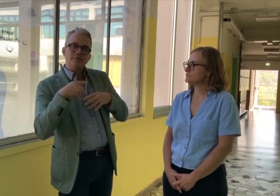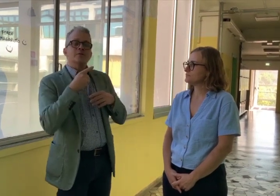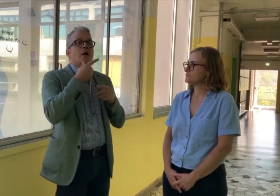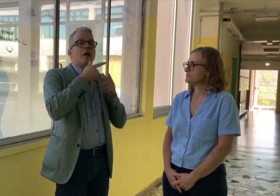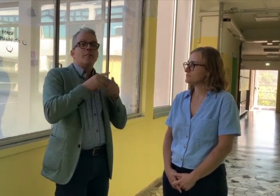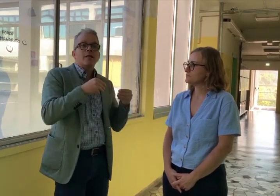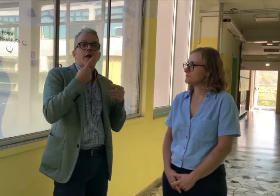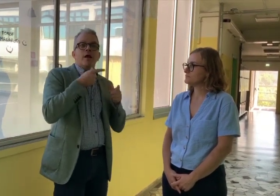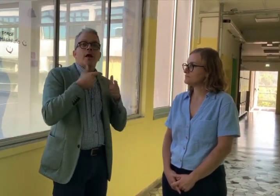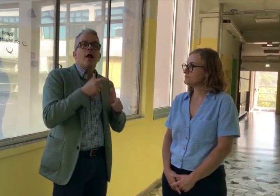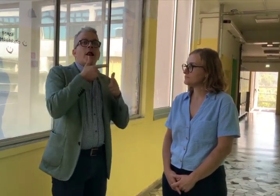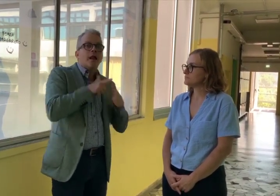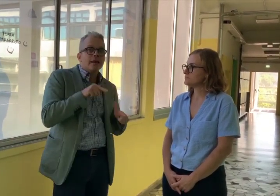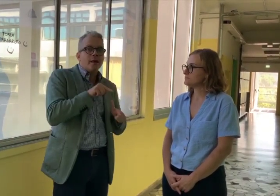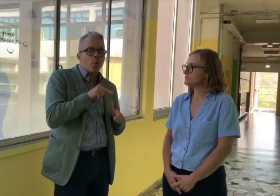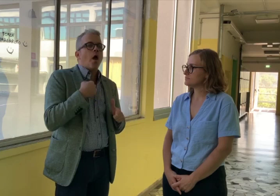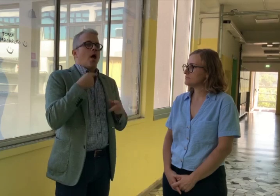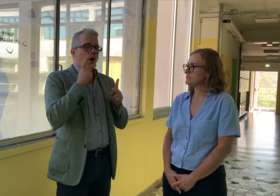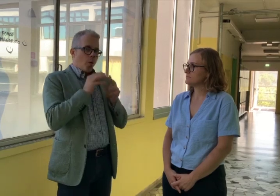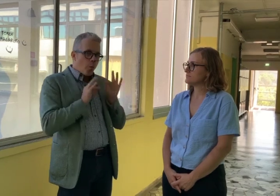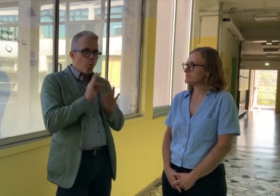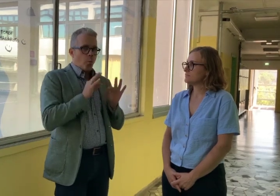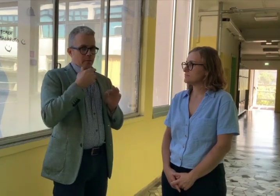ad esempio bisogna curare con attenzione quelle linguistiche: